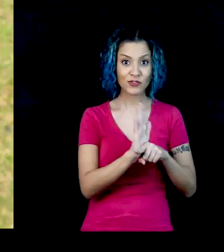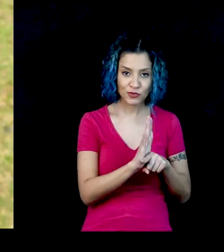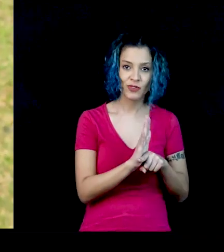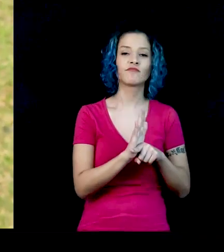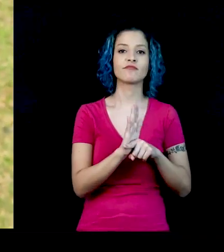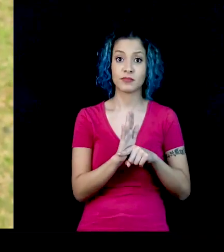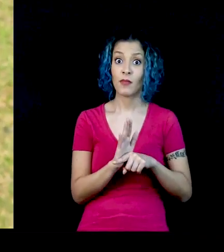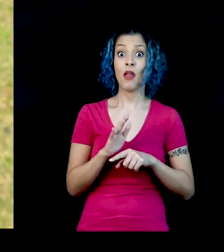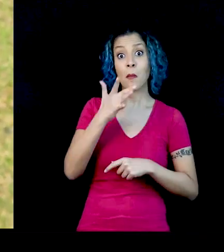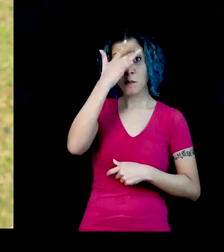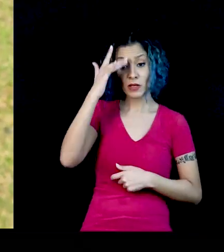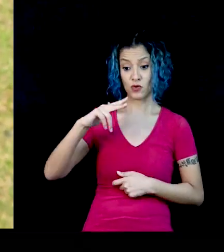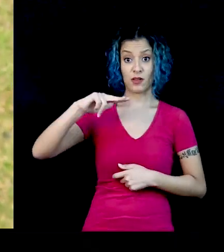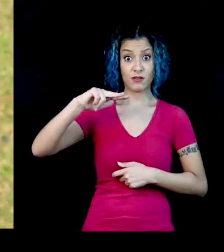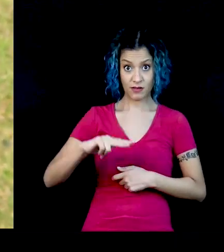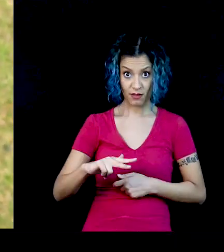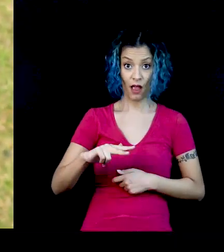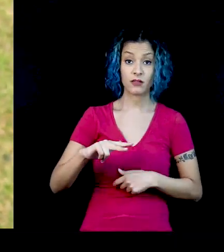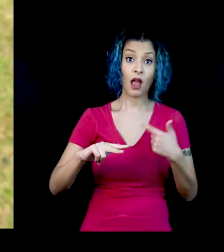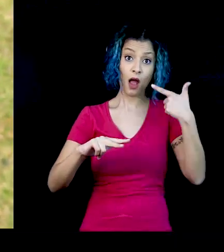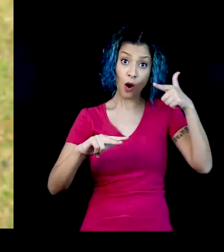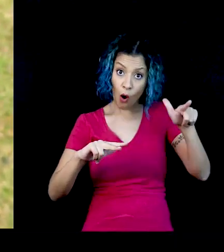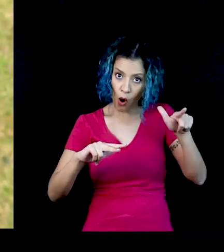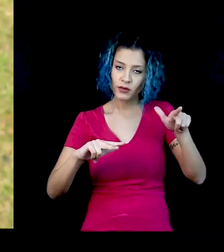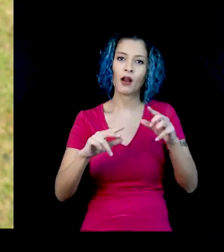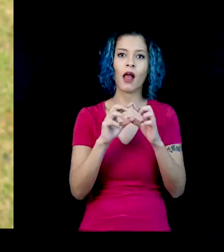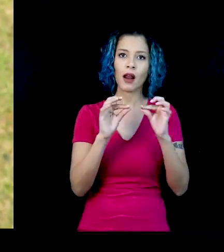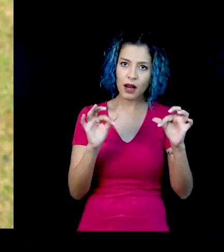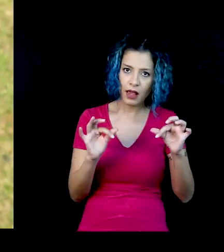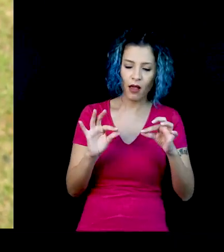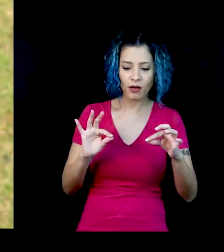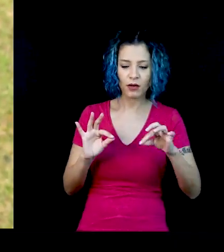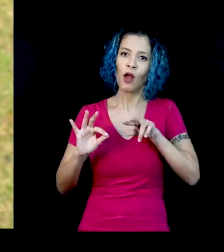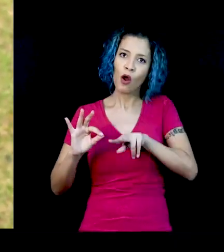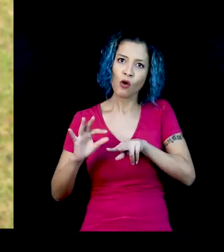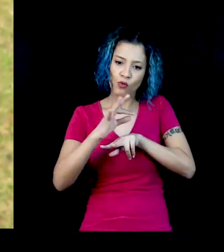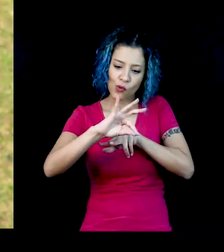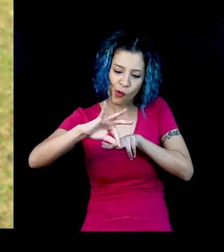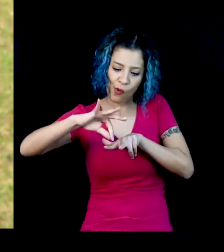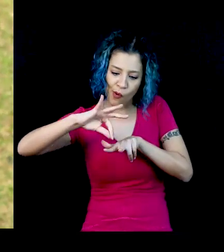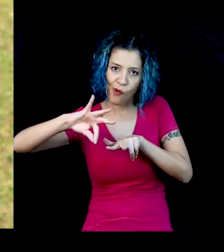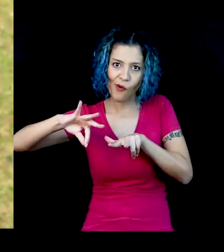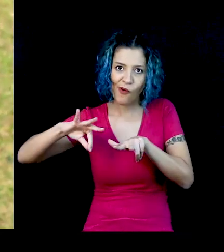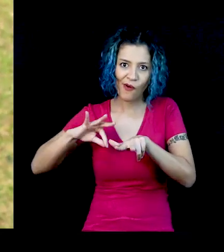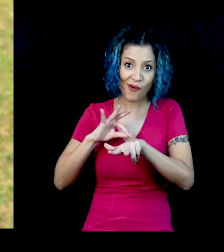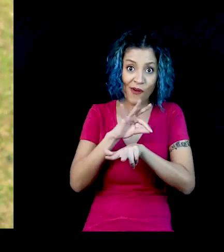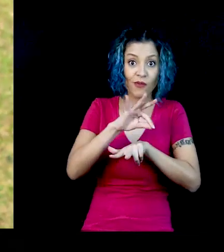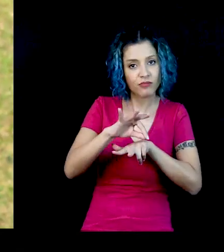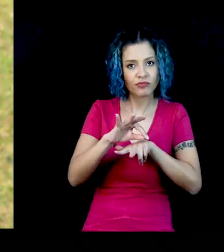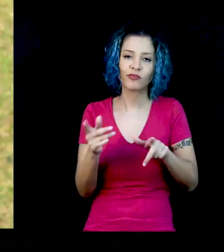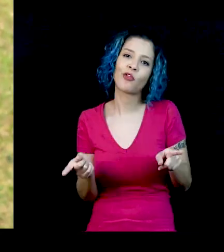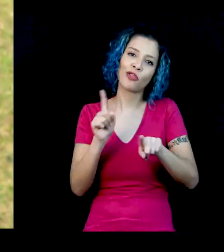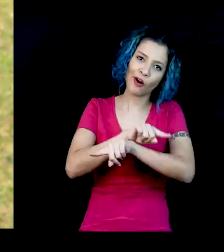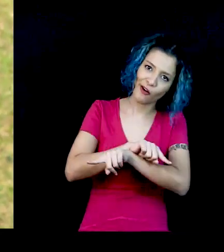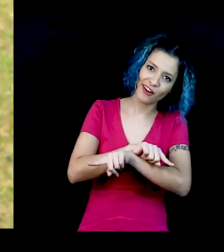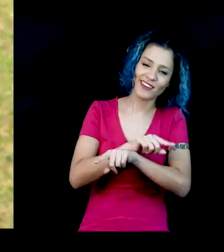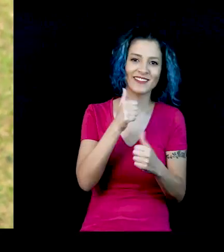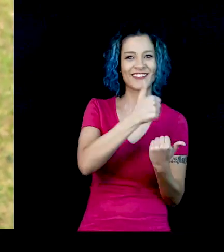Você fica no chão e a outra pessoa faz todo o contorno do seu corpo e vice-versa.